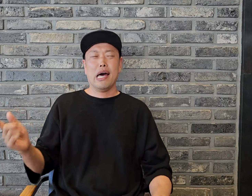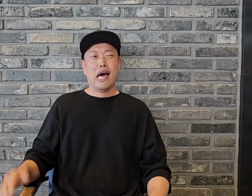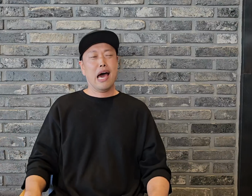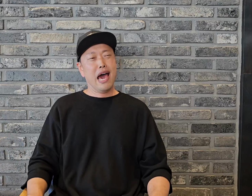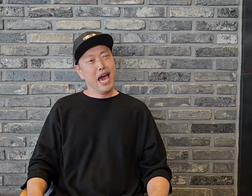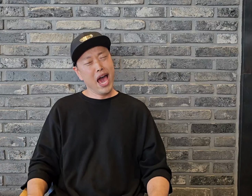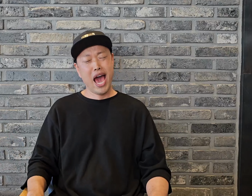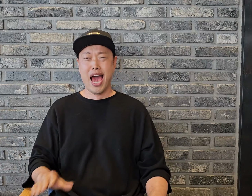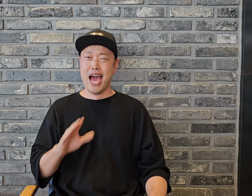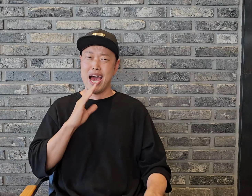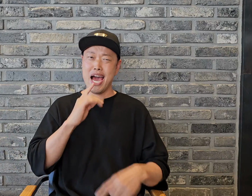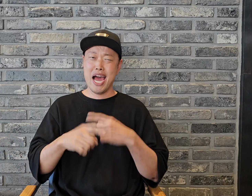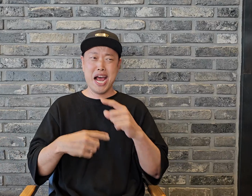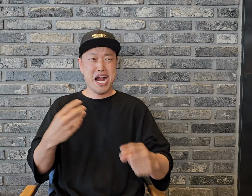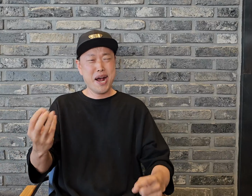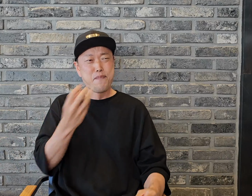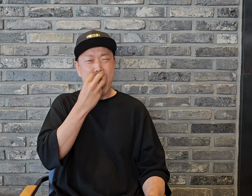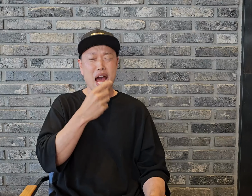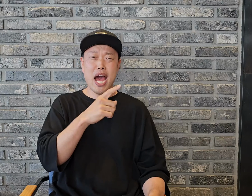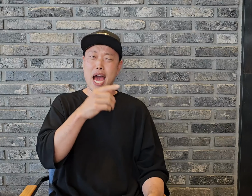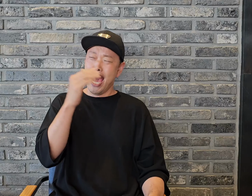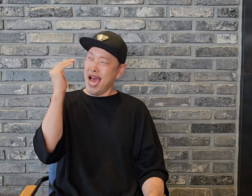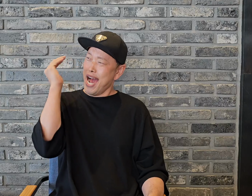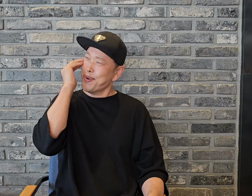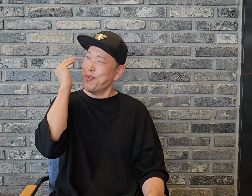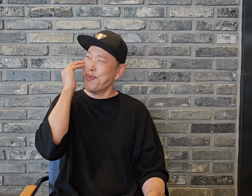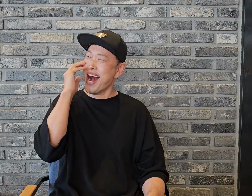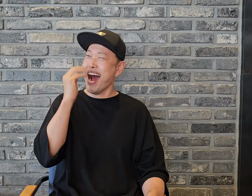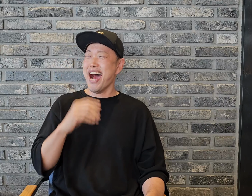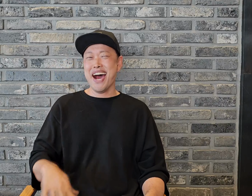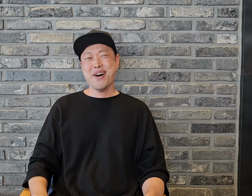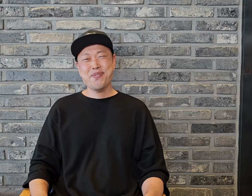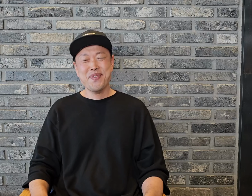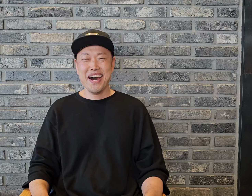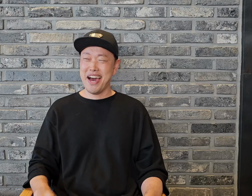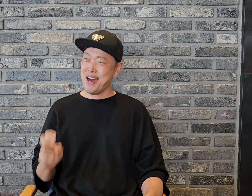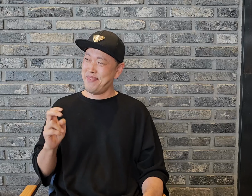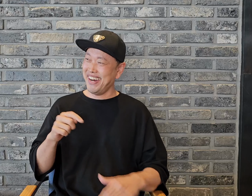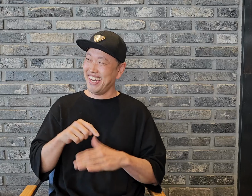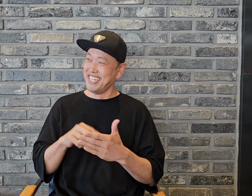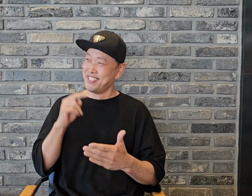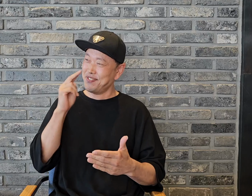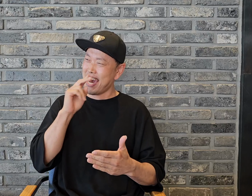Entonces creo que es que me tienen celos por ser tan bueno en el lenguaje de señas